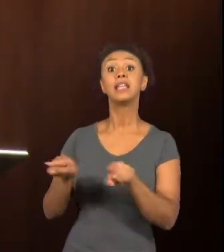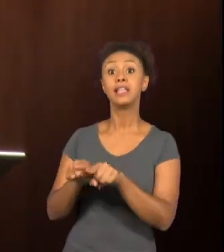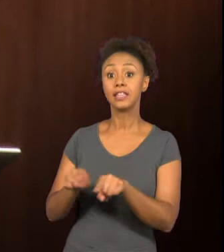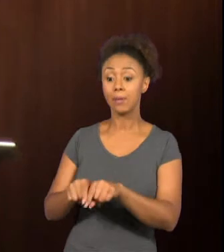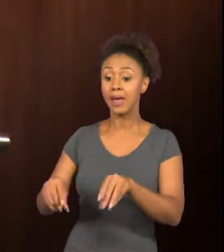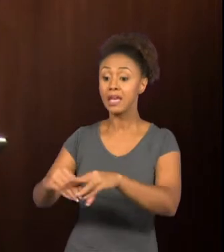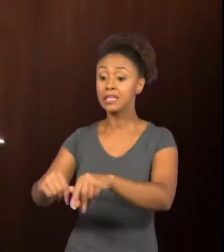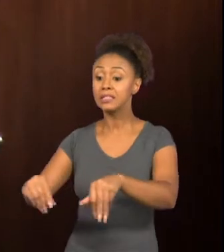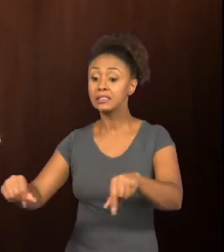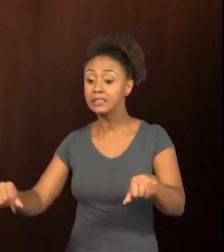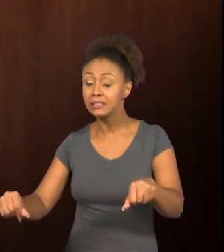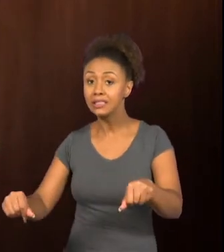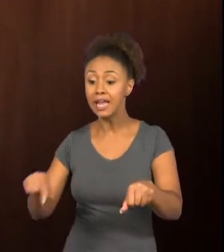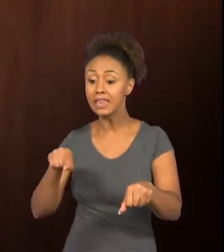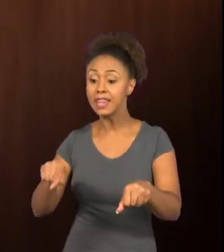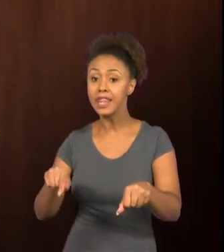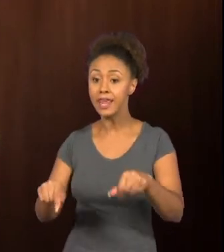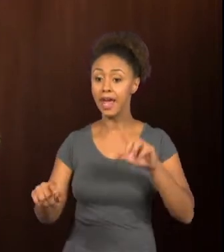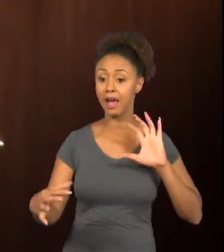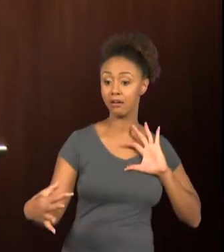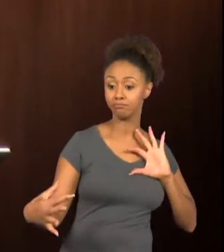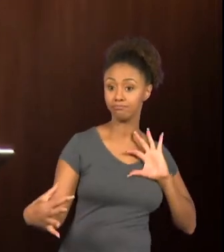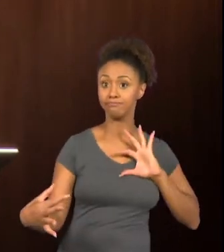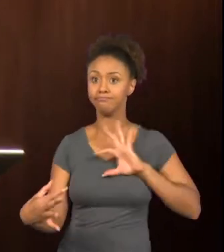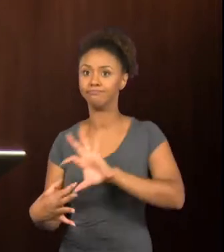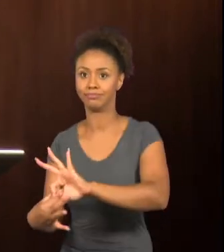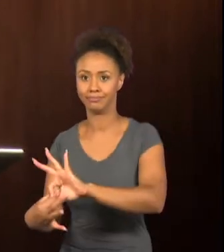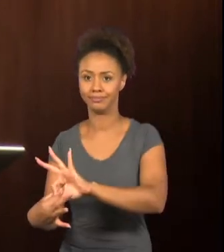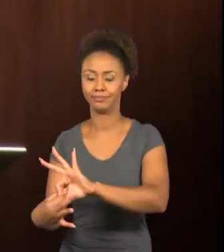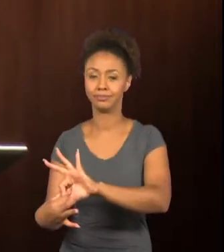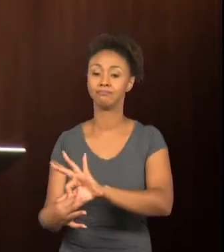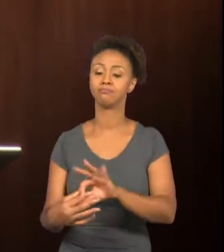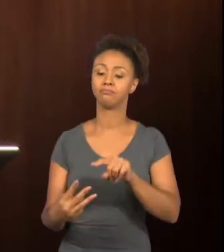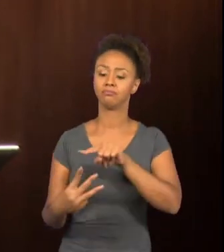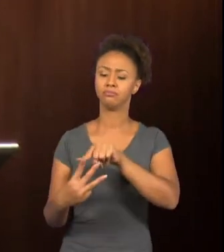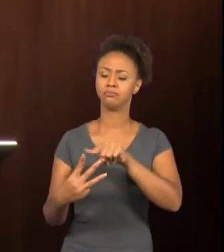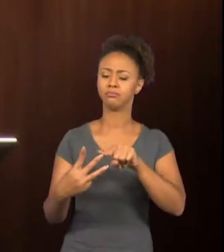DIFERENTES. UMA COISA É A PROPRIEDADE, É TER A